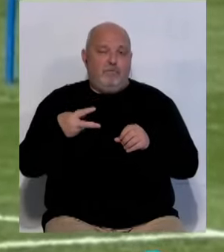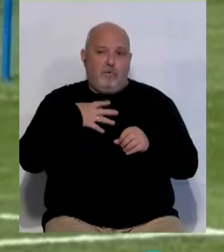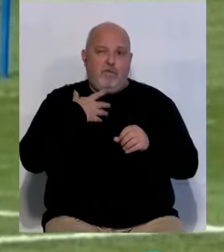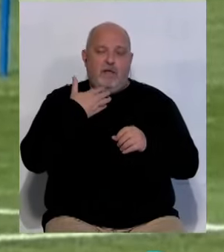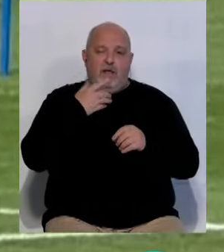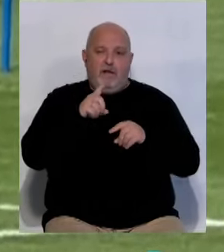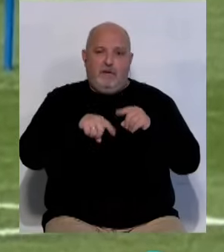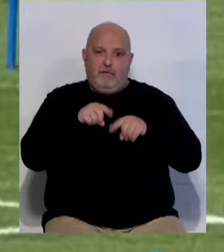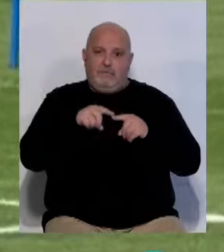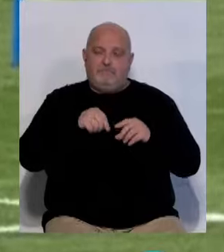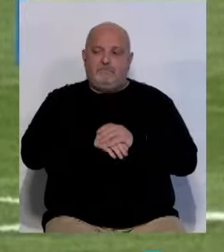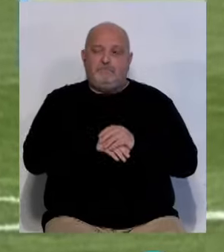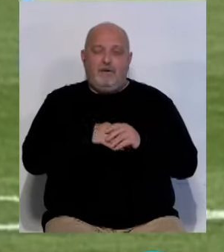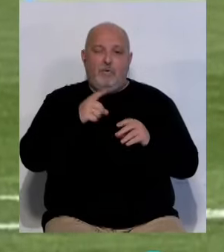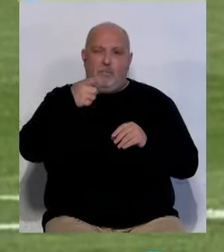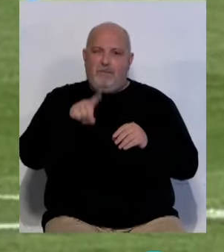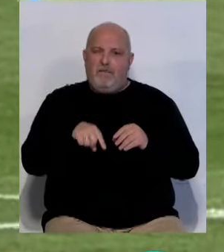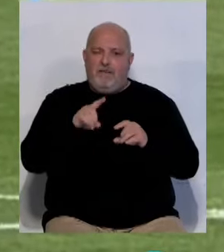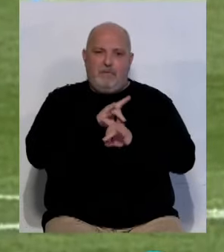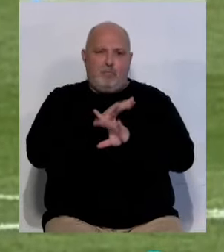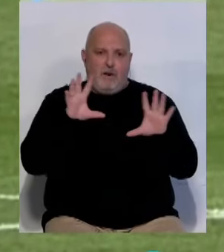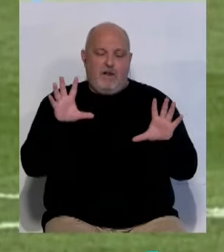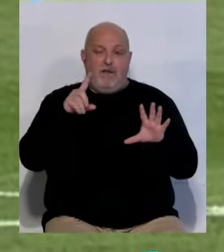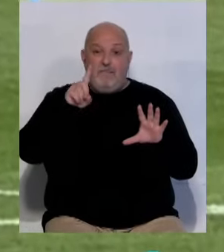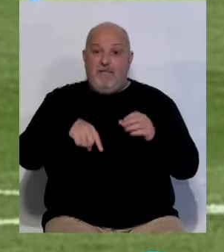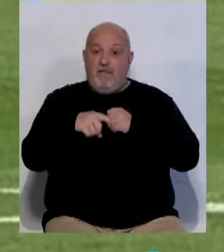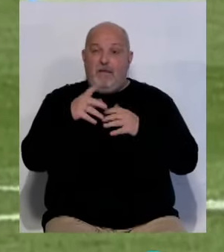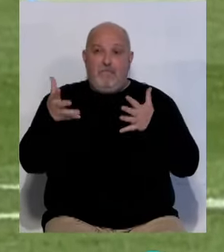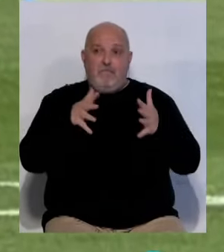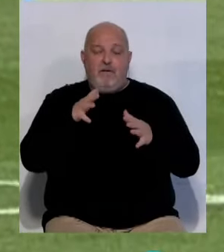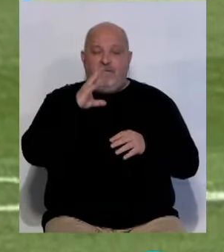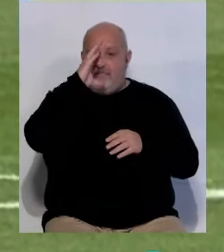cabeza de abajo creo que es un mes clave el mes de marzo creo prácticamente febrero y marzo que